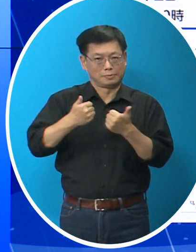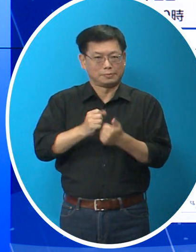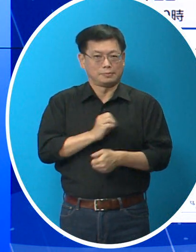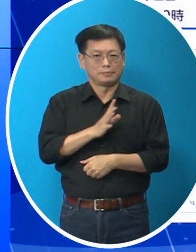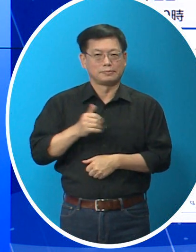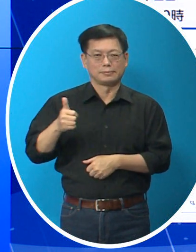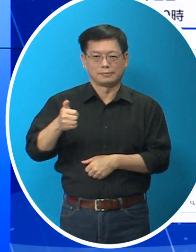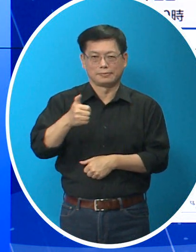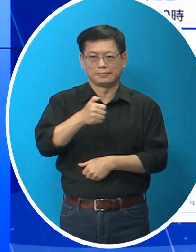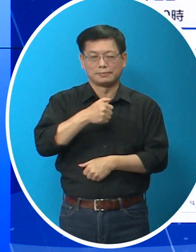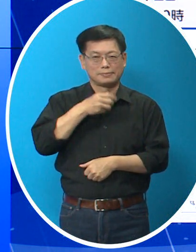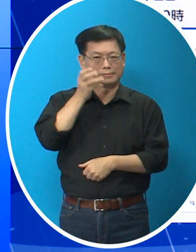謝謝大家的收看